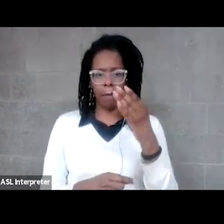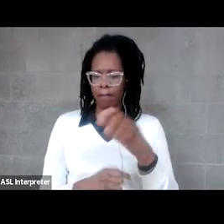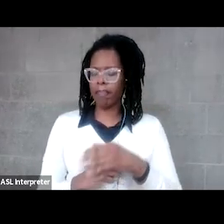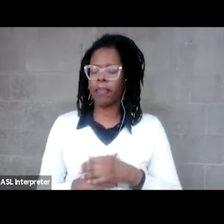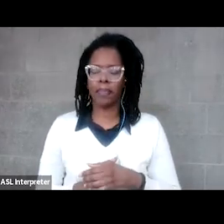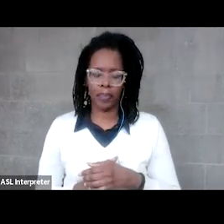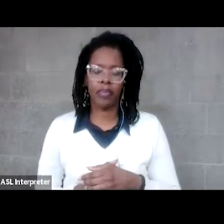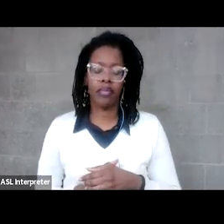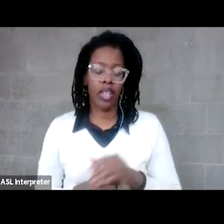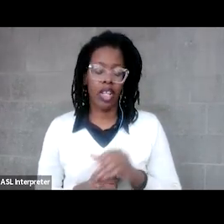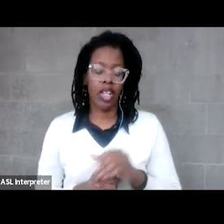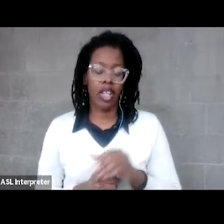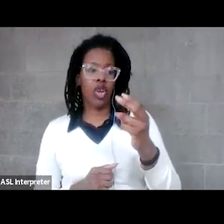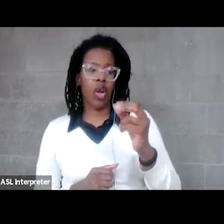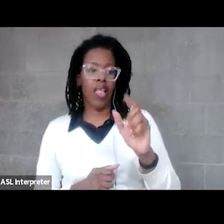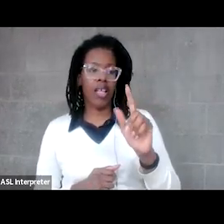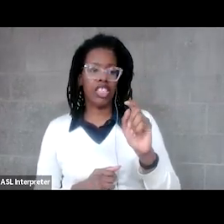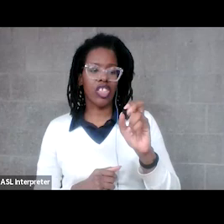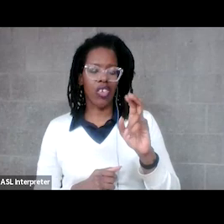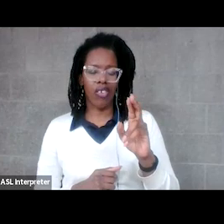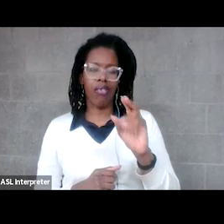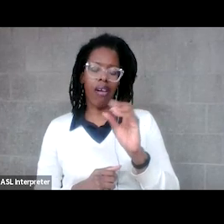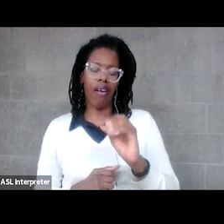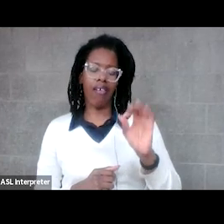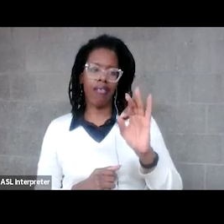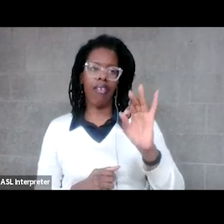Shelter of Flint tiene varios programas diferentes,